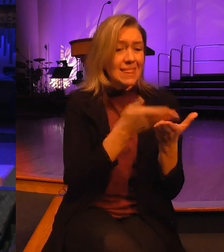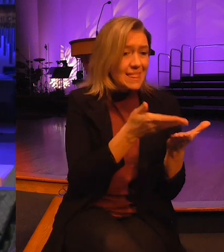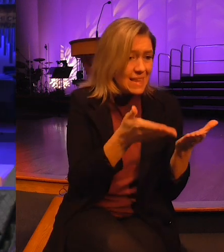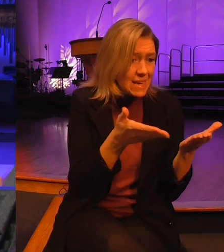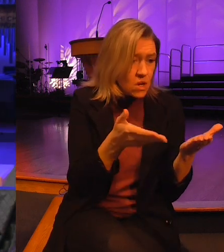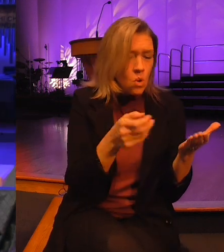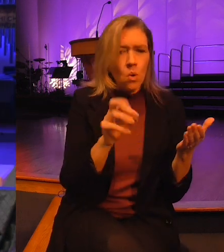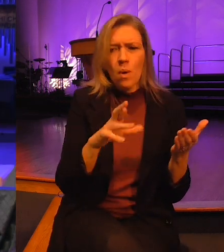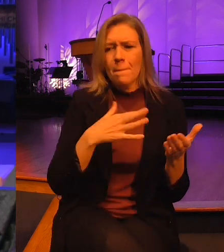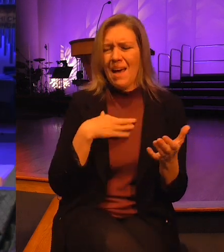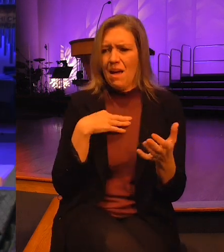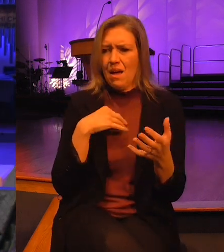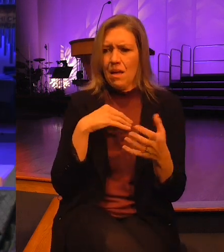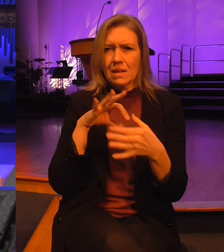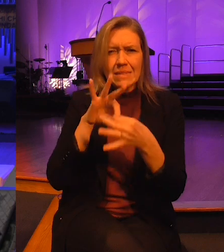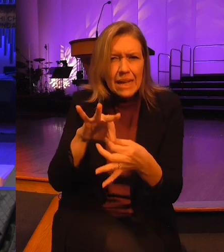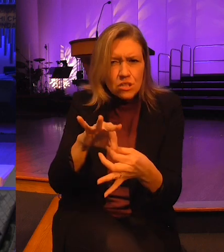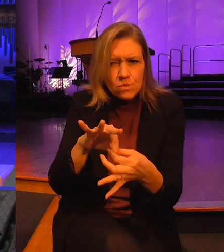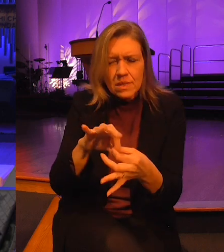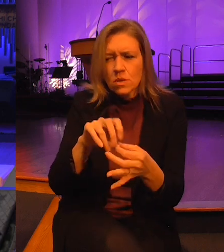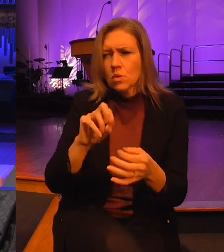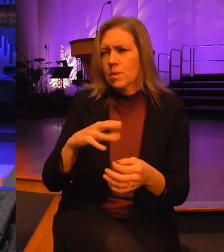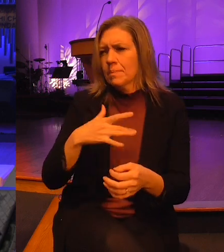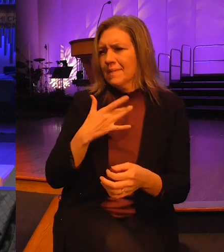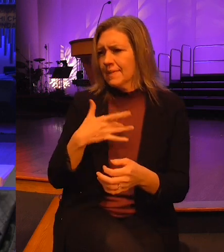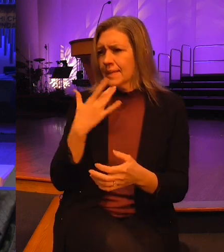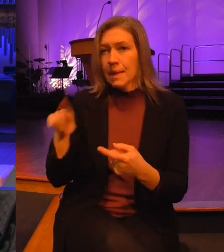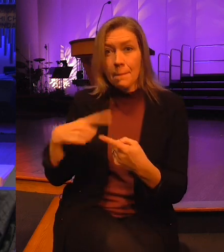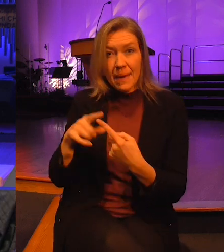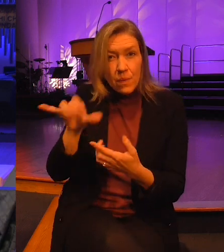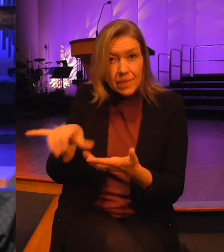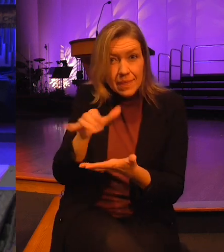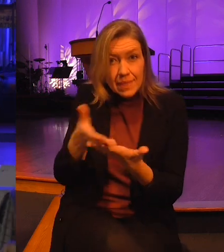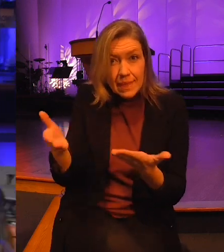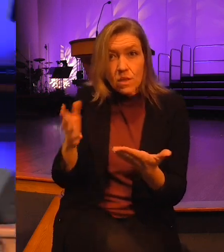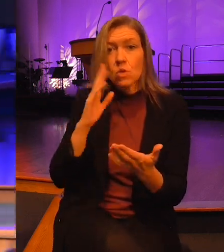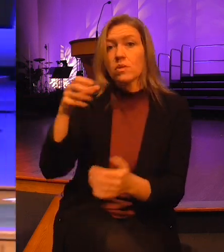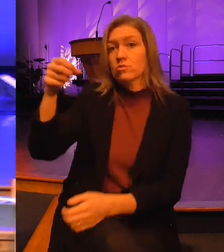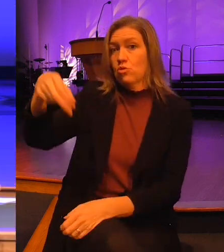sobre lo que estás haciendo para dejarlo caer no tienes que subir al escenario vas a caminar